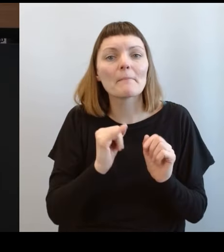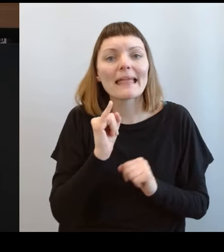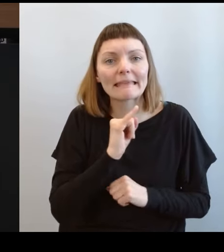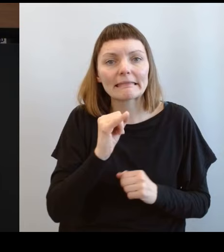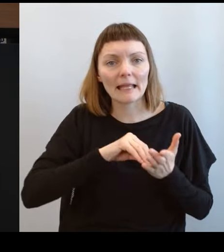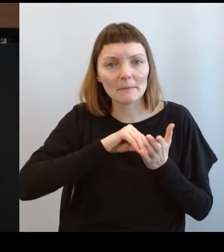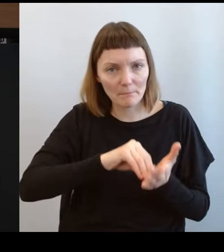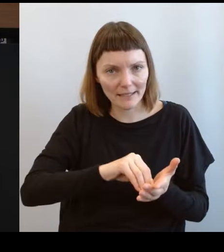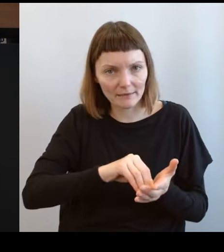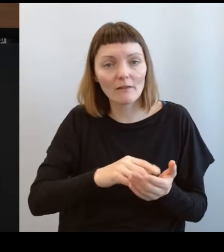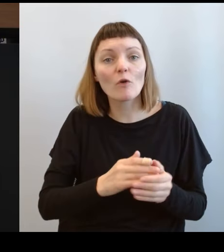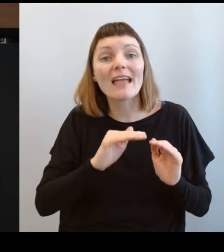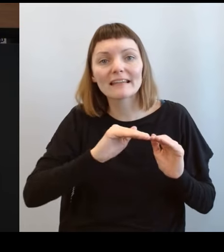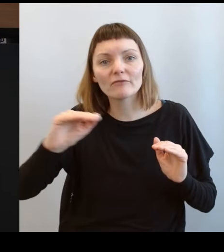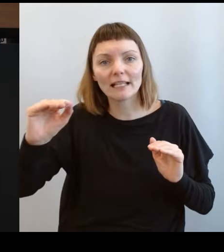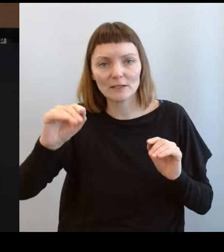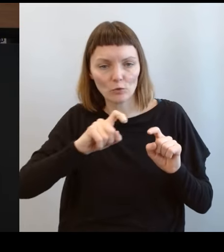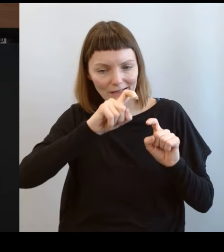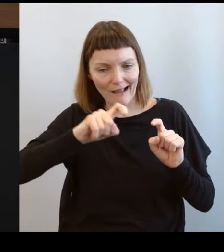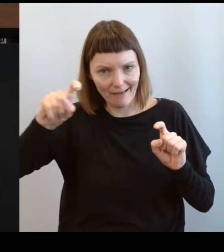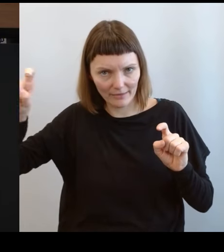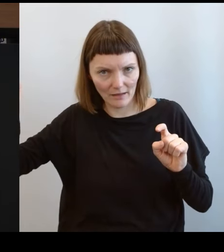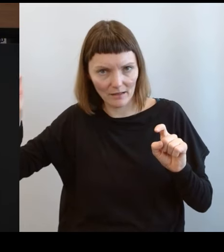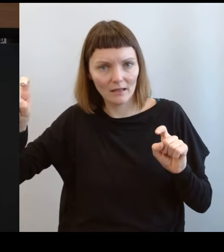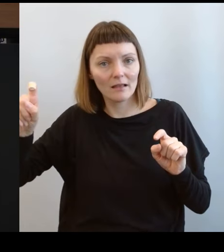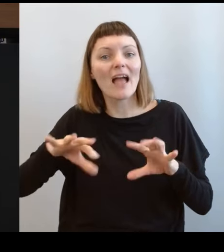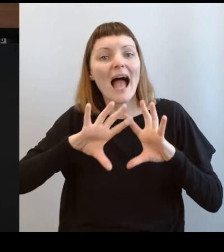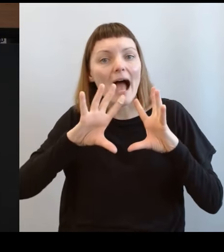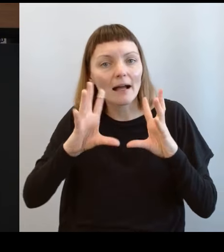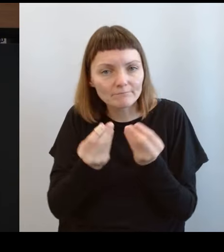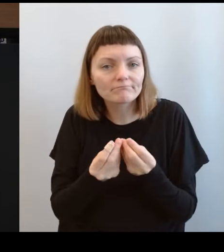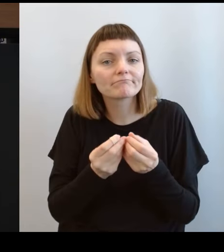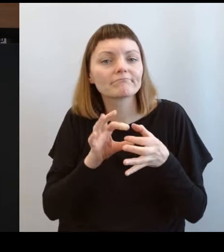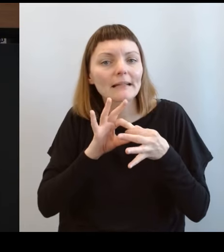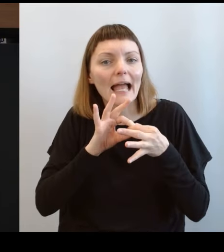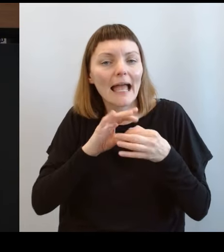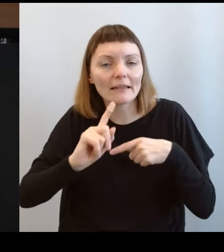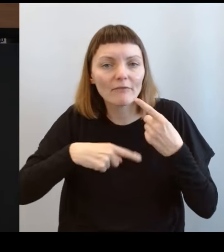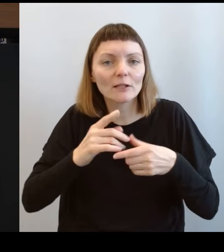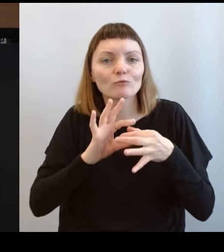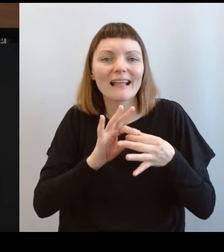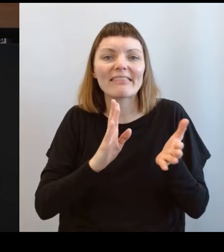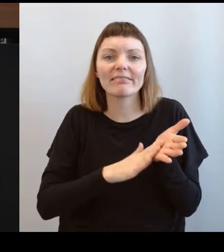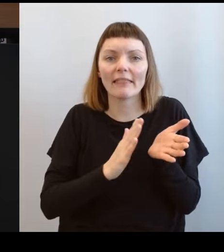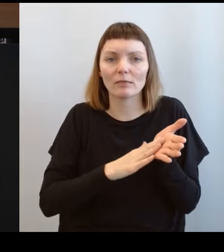Nettokaltmieten zu koppeln. Deshalb richte ich mich auch an die CDU. Wir brauchen keinen neuen Antrag. (Zwischenruf) Wir